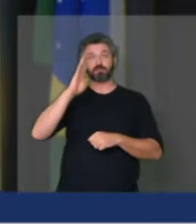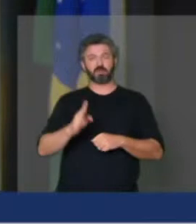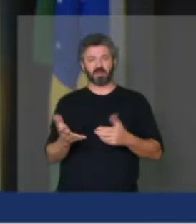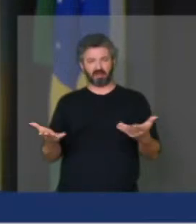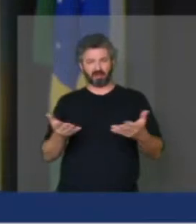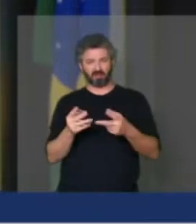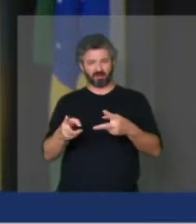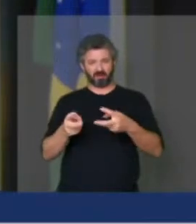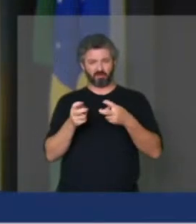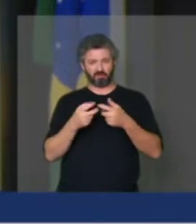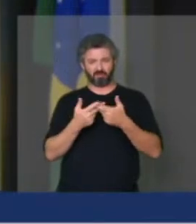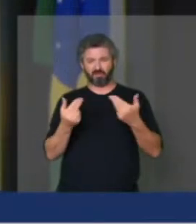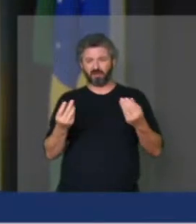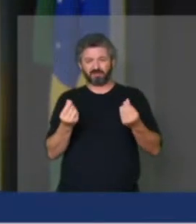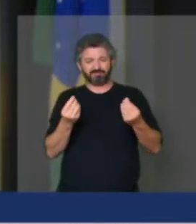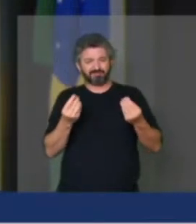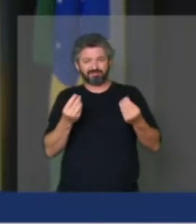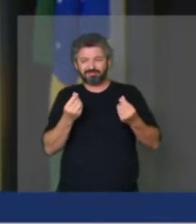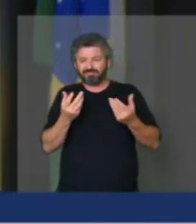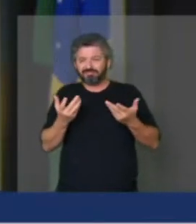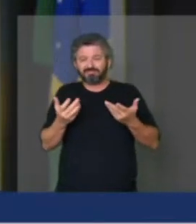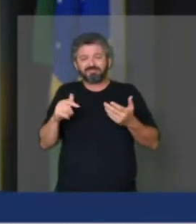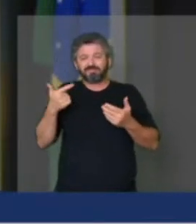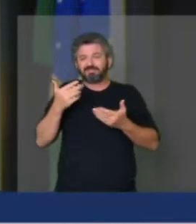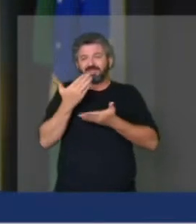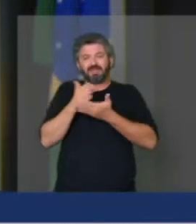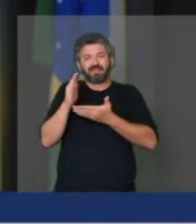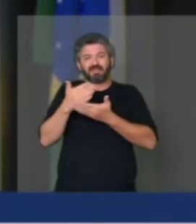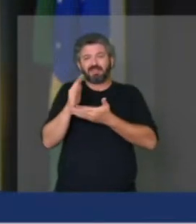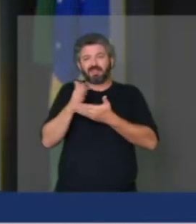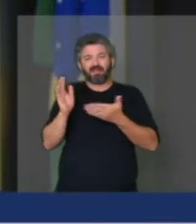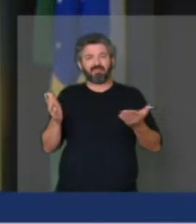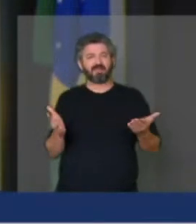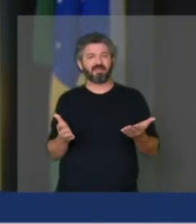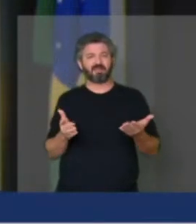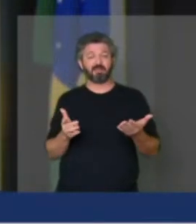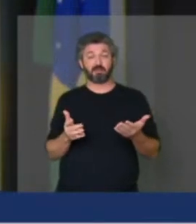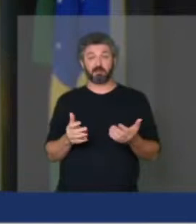NÃO TEM NADA A VER. O MINISTRO PAULO GUEDES, DESDE ANTES DE SER MINISTRO, ELE ABRIU ESSA OFFSHORE, ELE JÁ